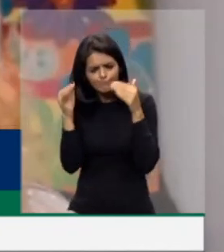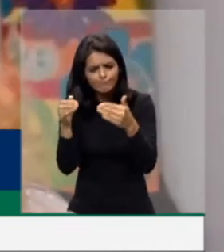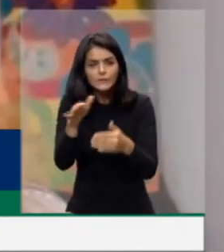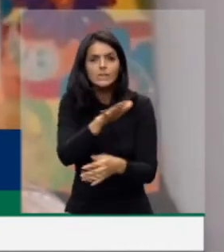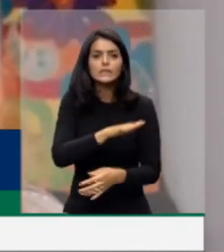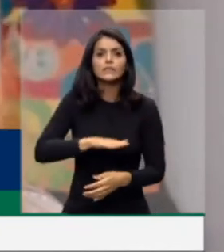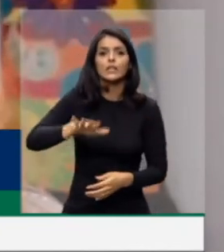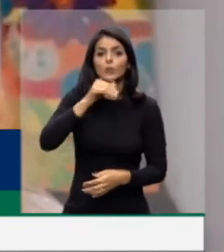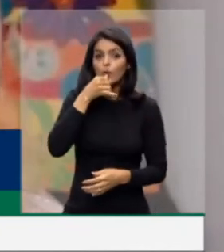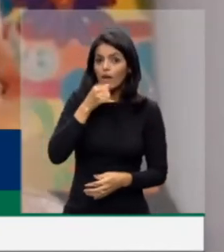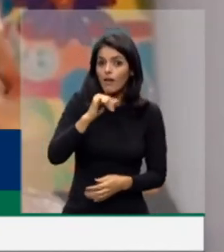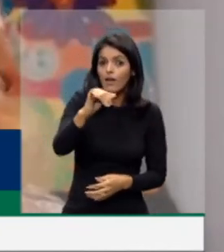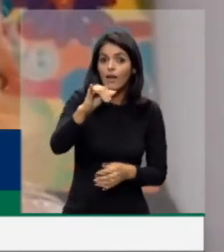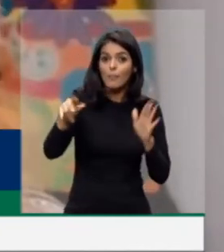OCORREU NO AMAPÁE O QUE